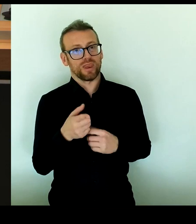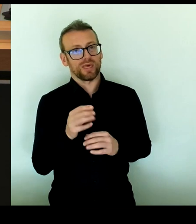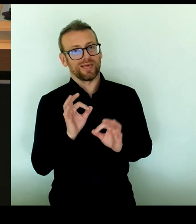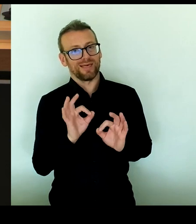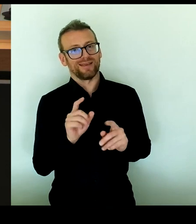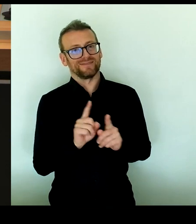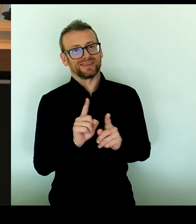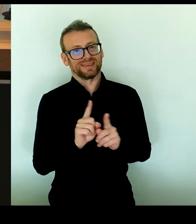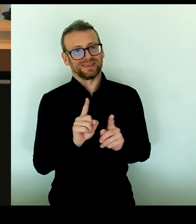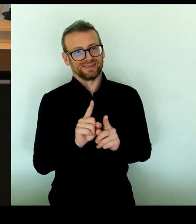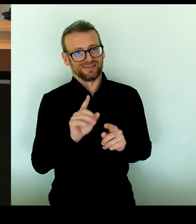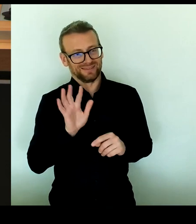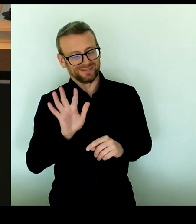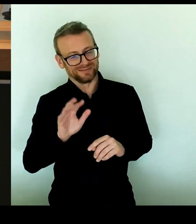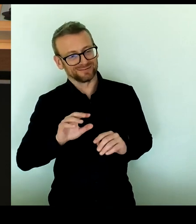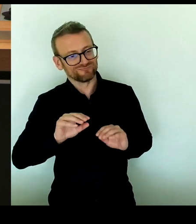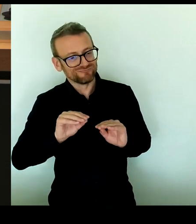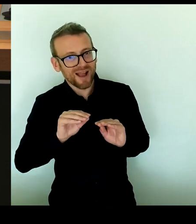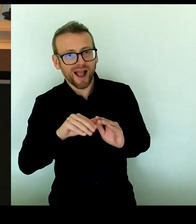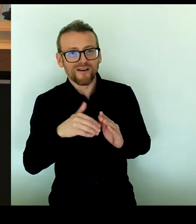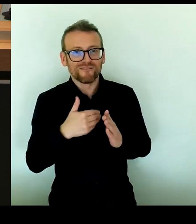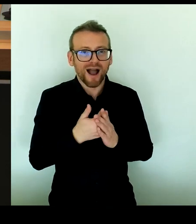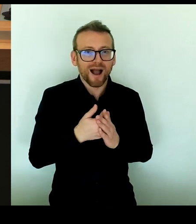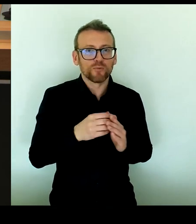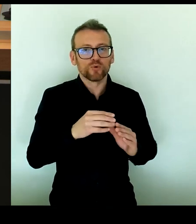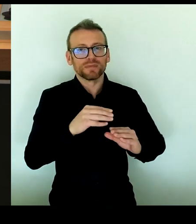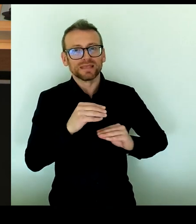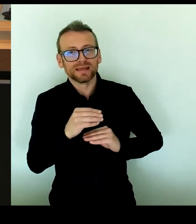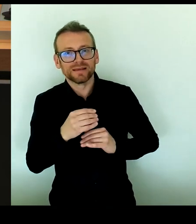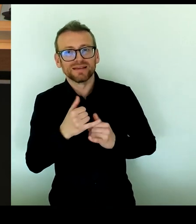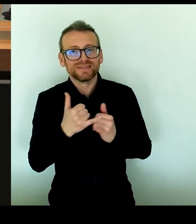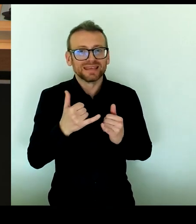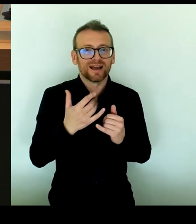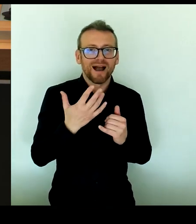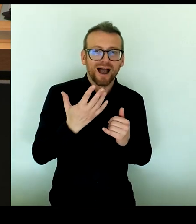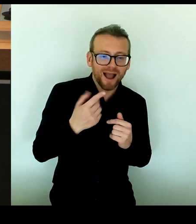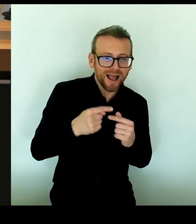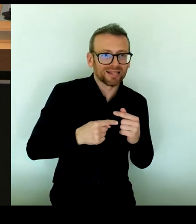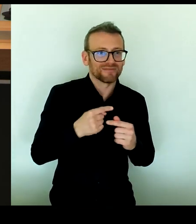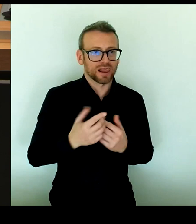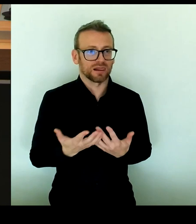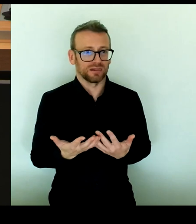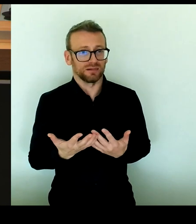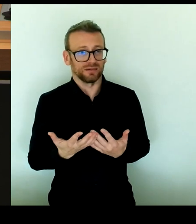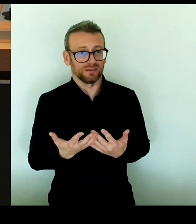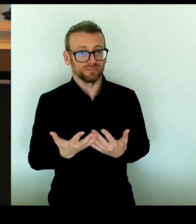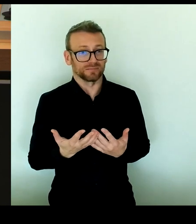für die Pflanzenwelt. Sterben die Bienen, sterben die Menschen: Titel Die Welt. Aber auch Vögel und andere